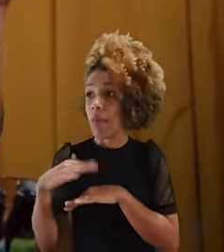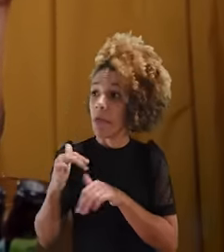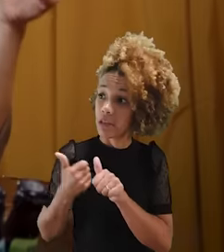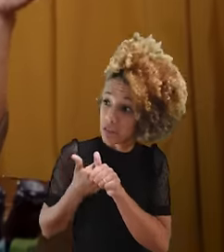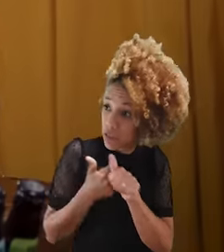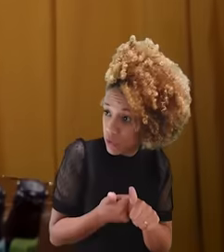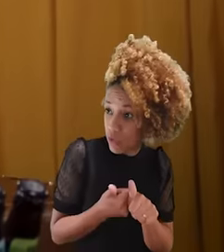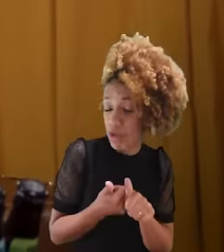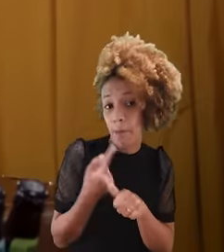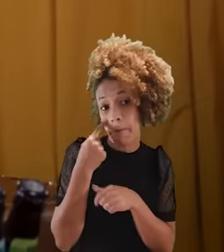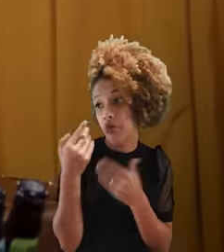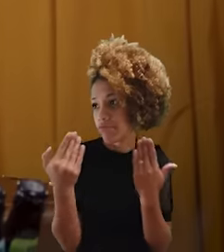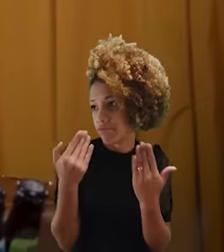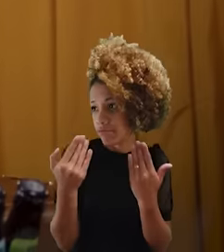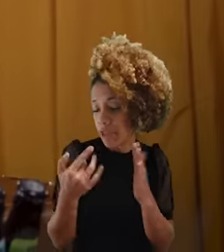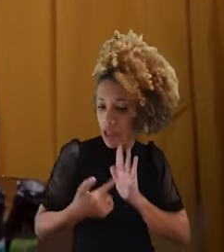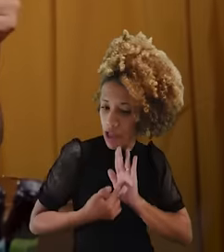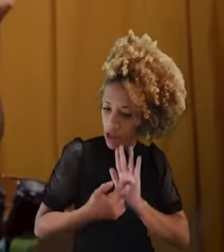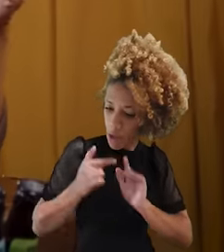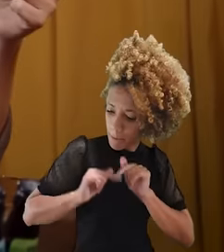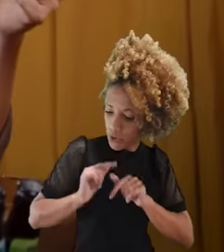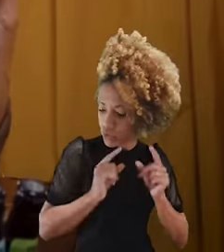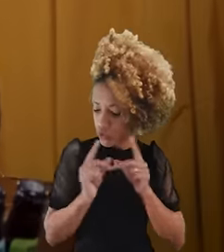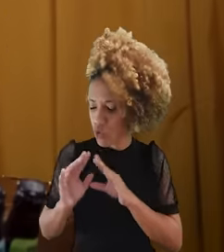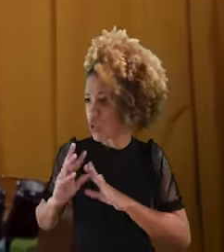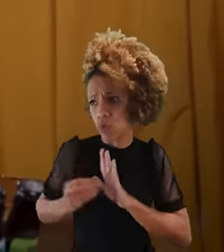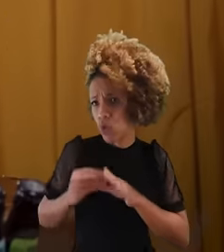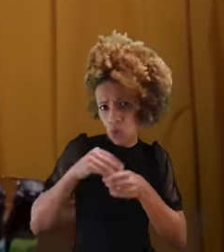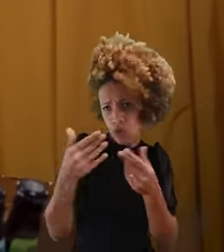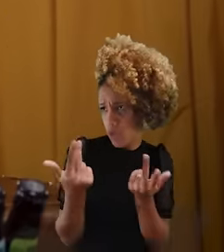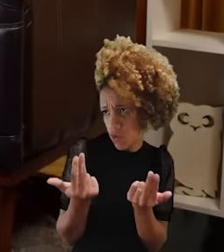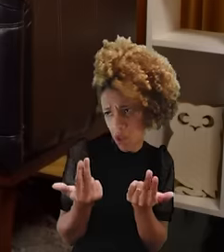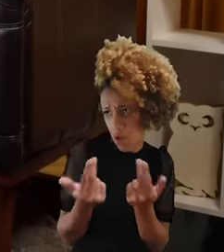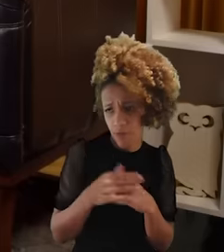ver como a embalagem a maneira de vender é tudo que o conteúdo é o mesmo a gente passa por isso